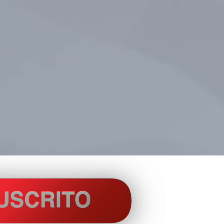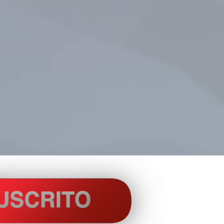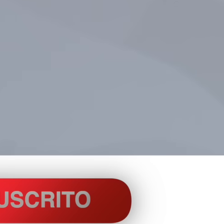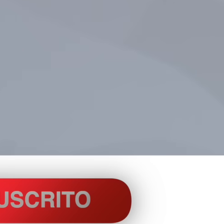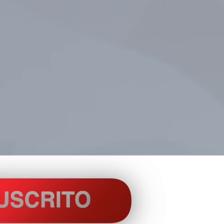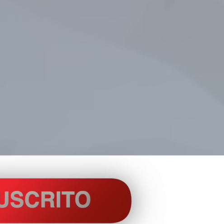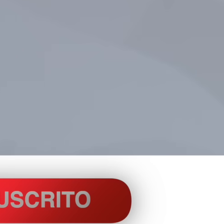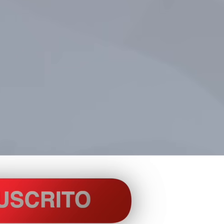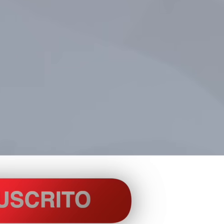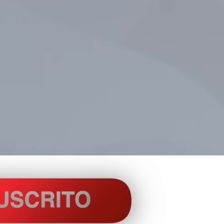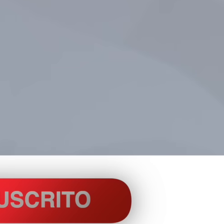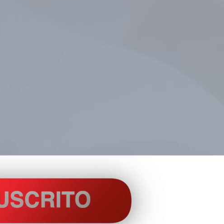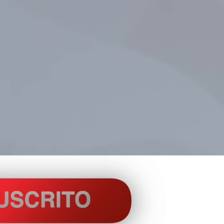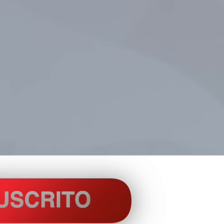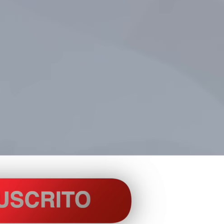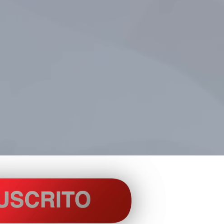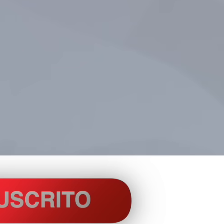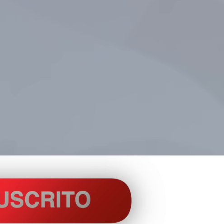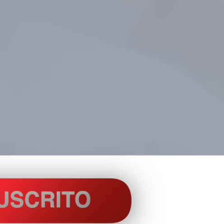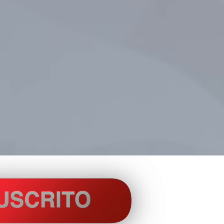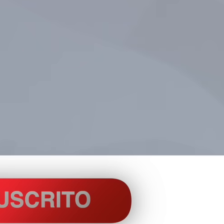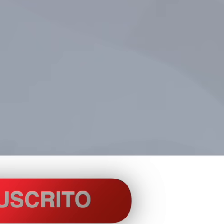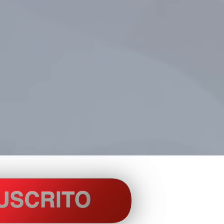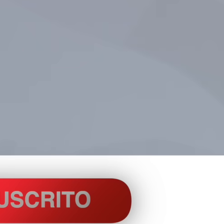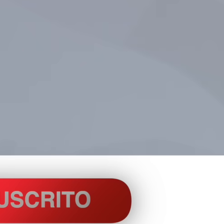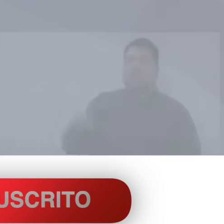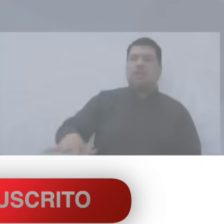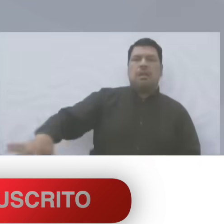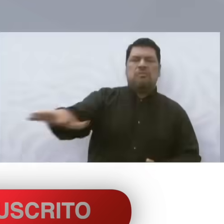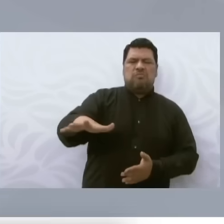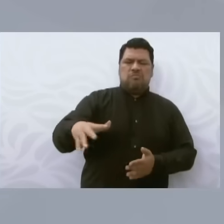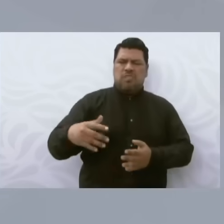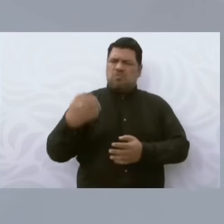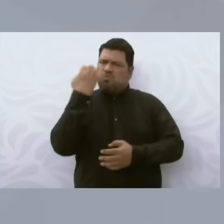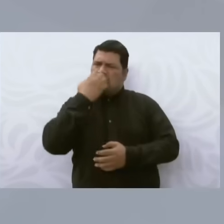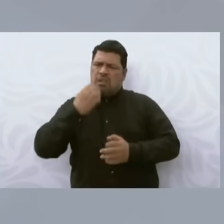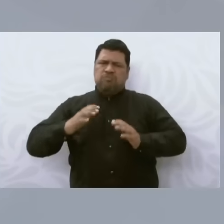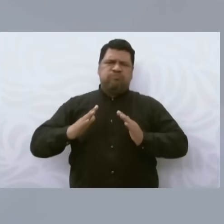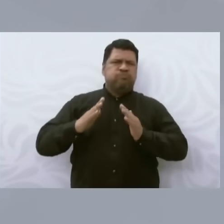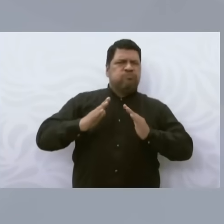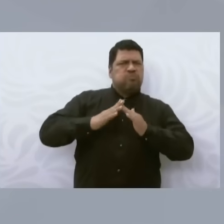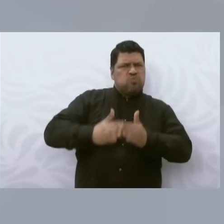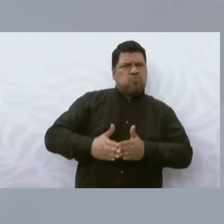padres a prepararse en la Escuela Naval Militar los expedientes de cuerpo de los cadetes a los